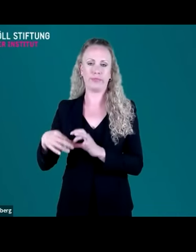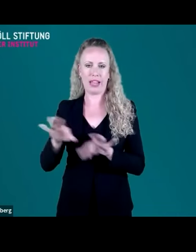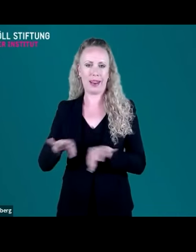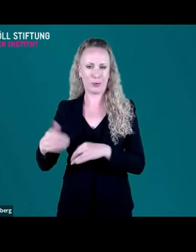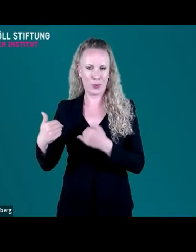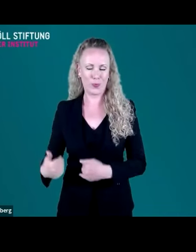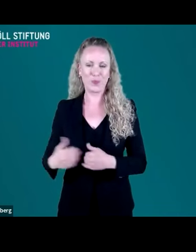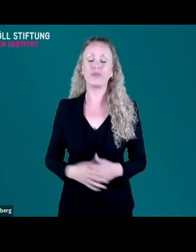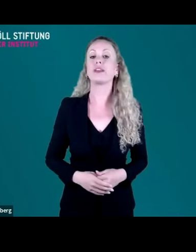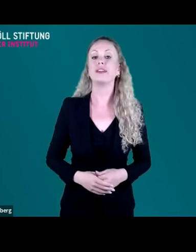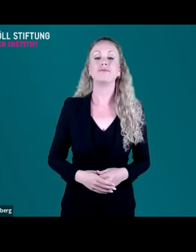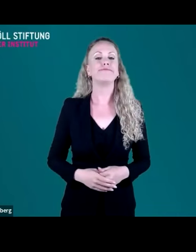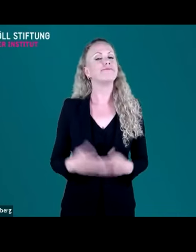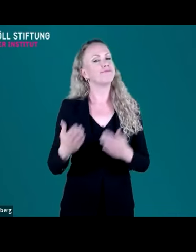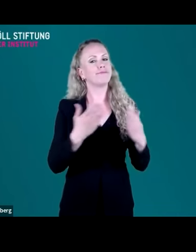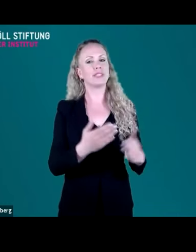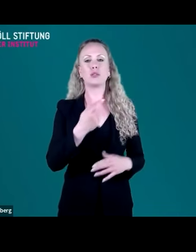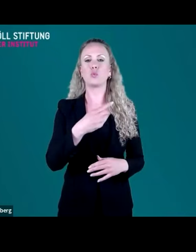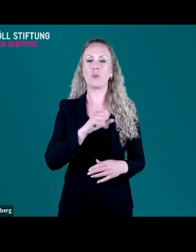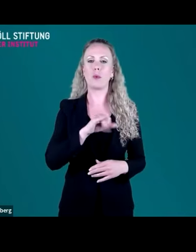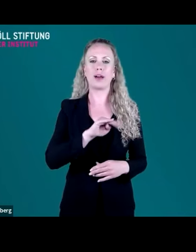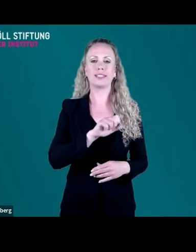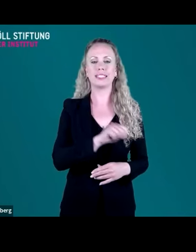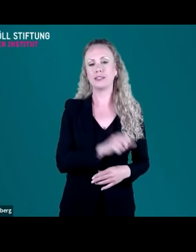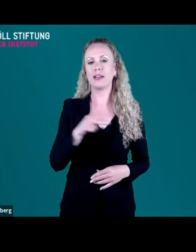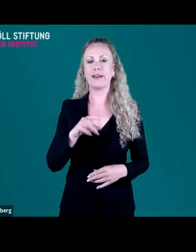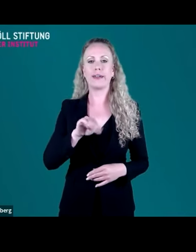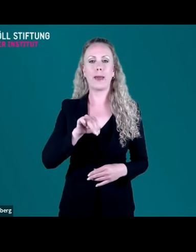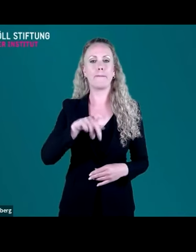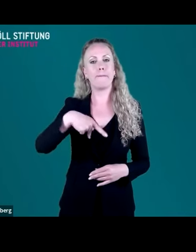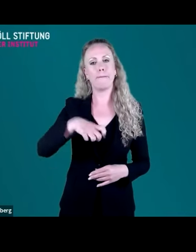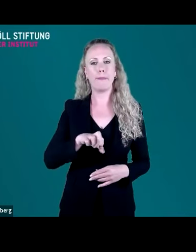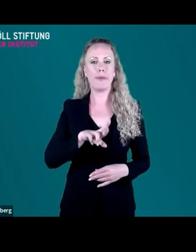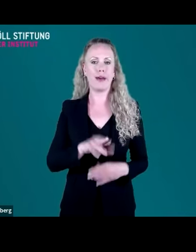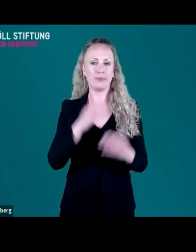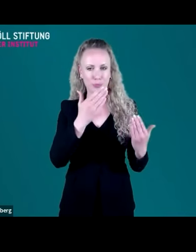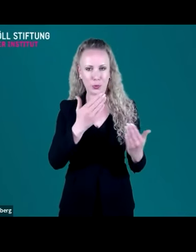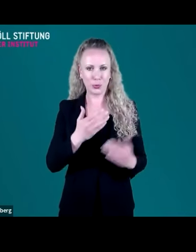Er hat viel zur AfD und zur Sprache der AfD publiziert.